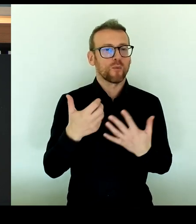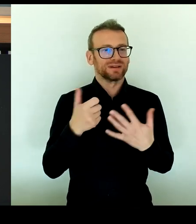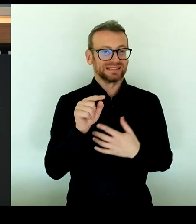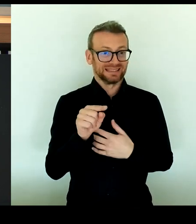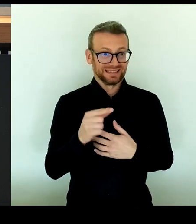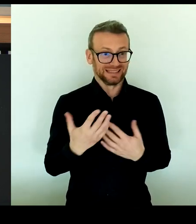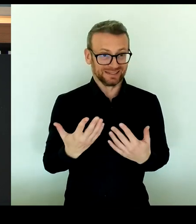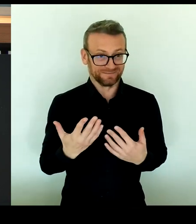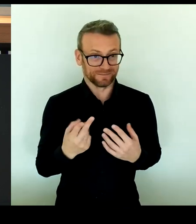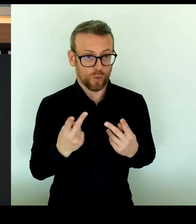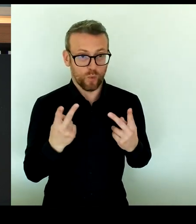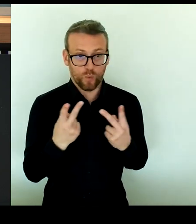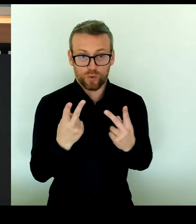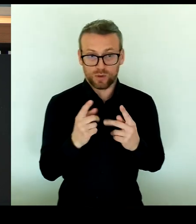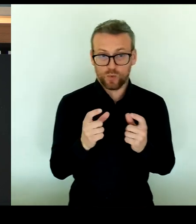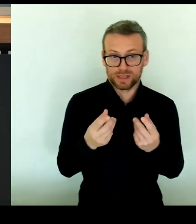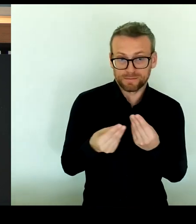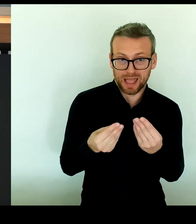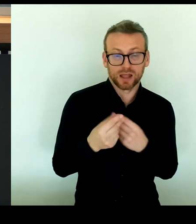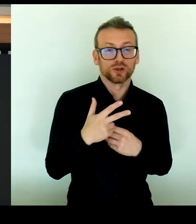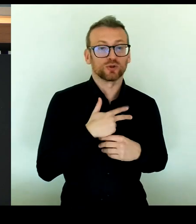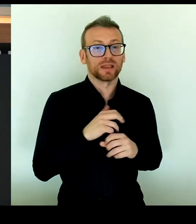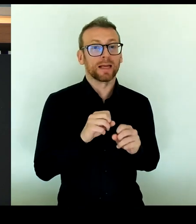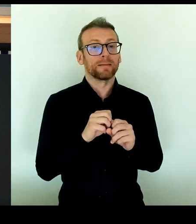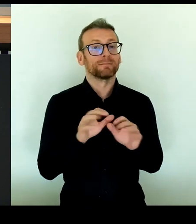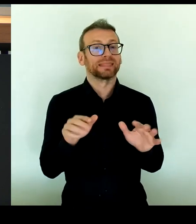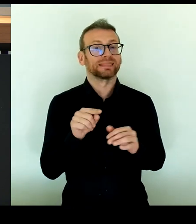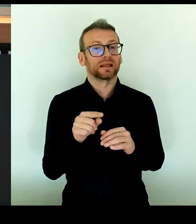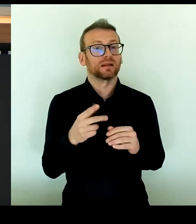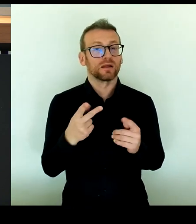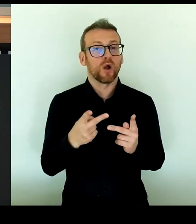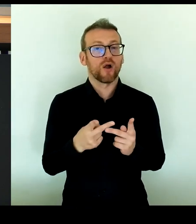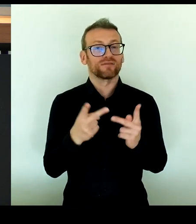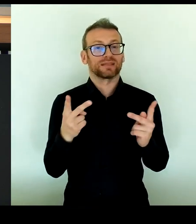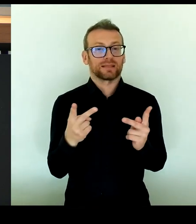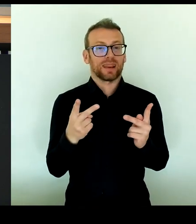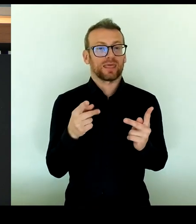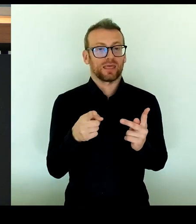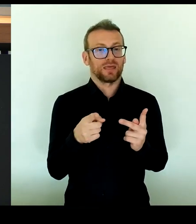Wir haben das Urteil begrüßt und die Verantwortlichen in Berlin zu den Konsequenzen beraten.